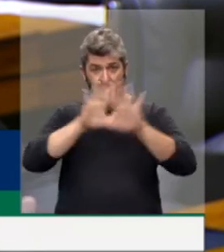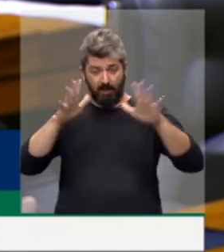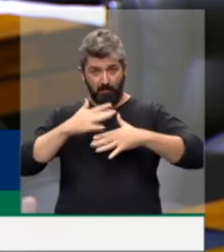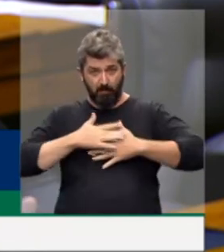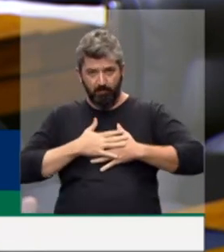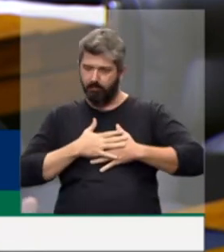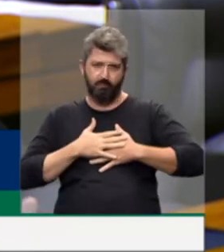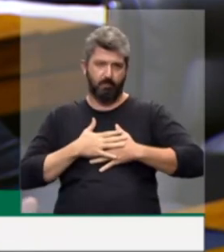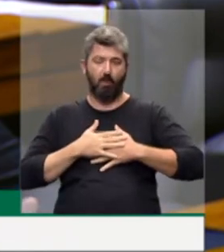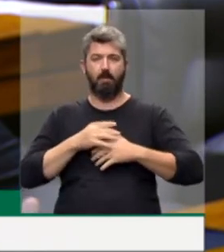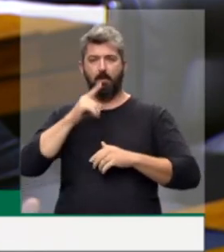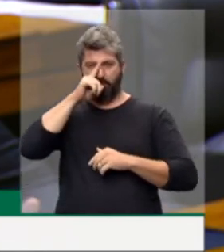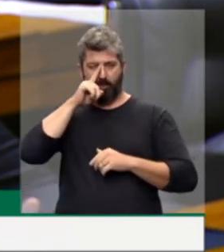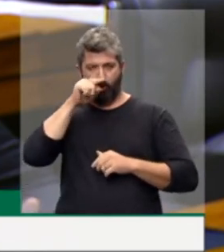ISSO, QUERIA COLOCAR MEU